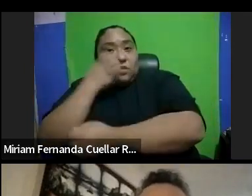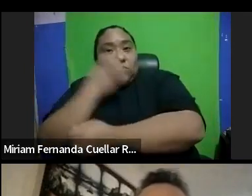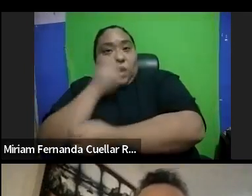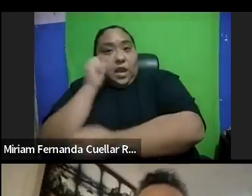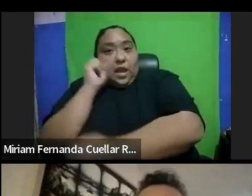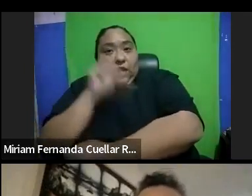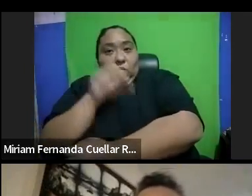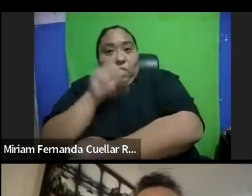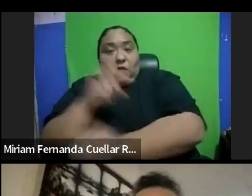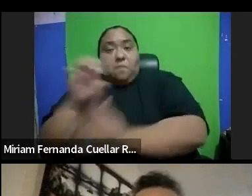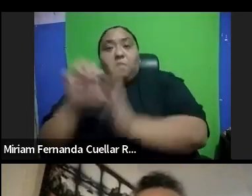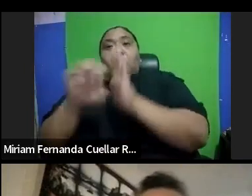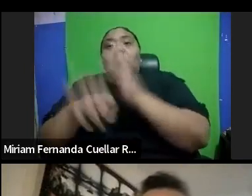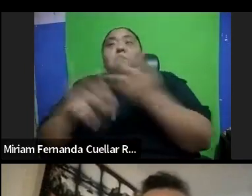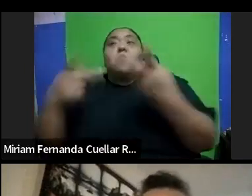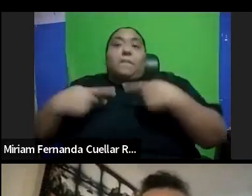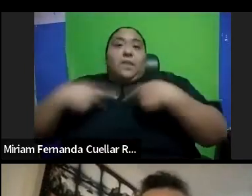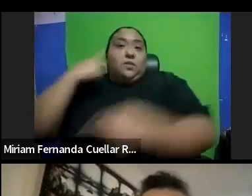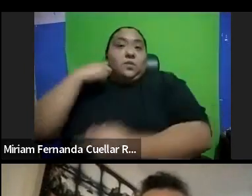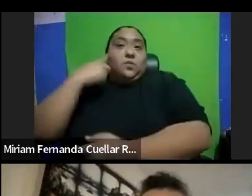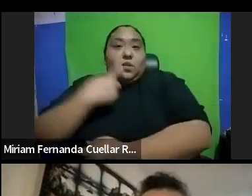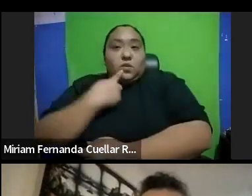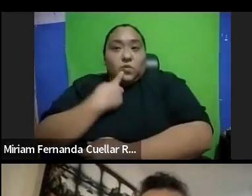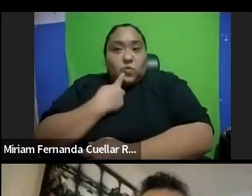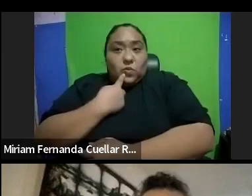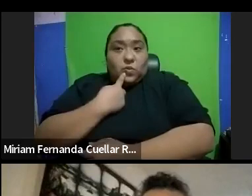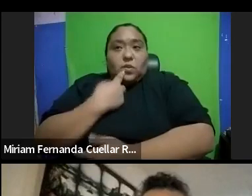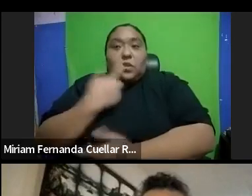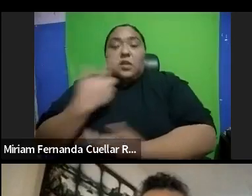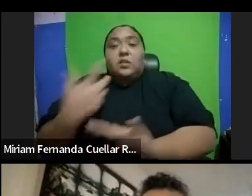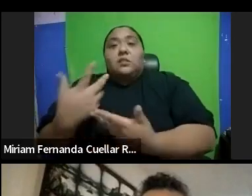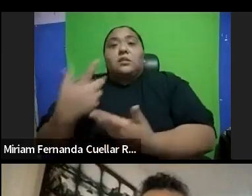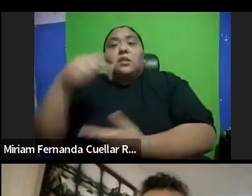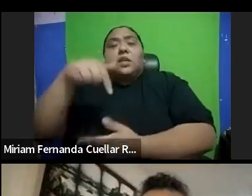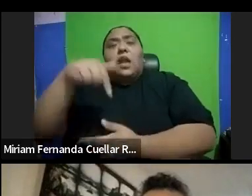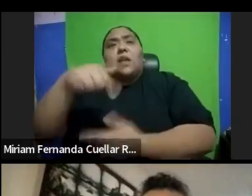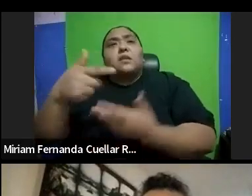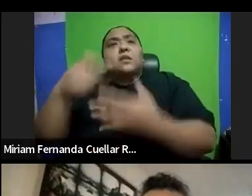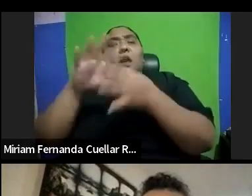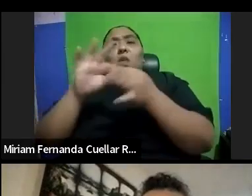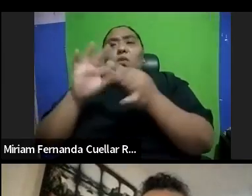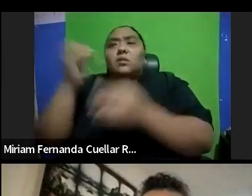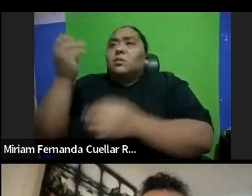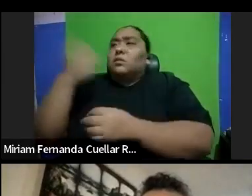matemáticas como están escolarmente no mente a las personas, por ejemplo, en este caso, sordas aquí hubo un momento en el que